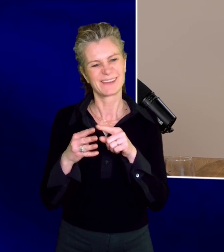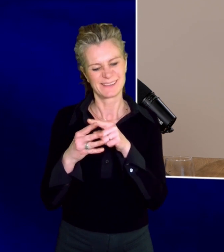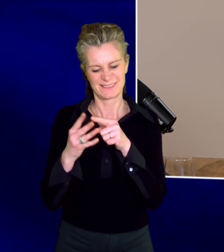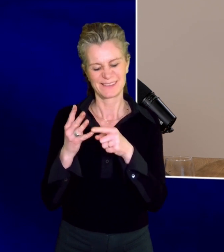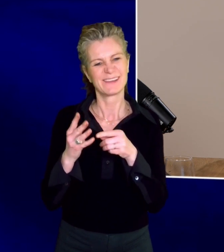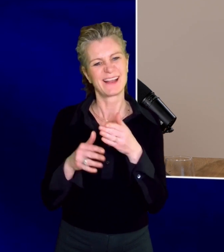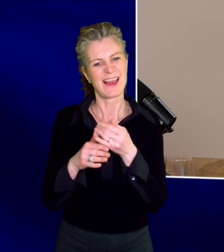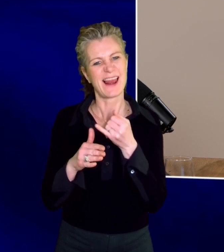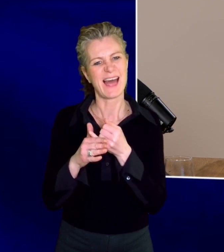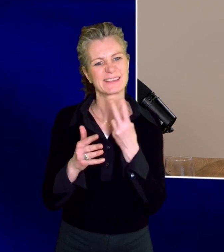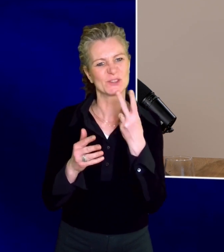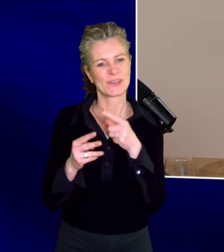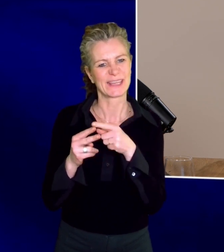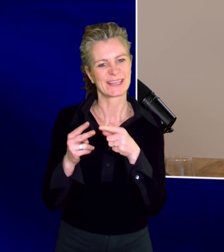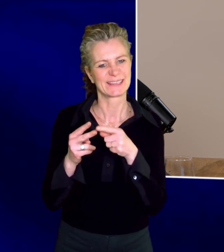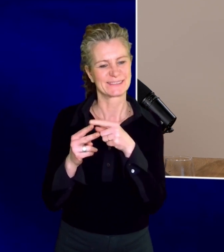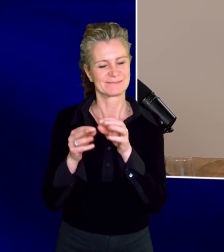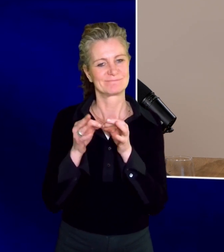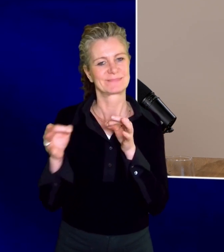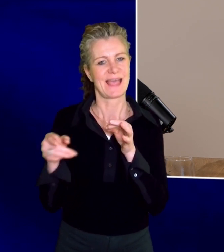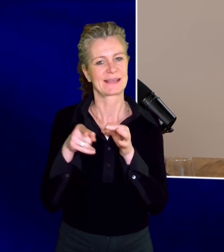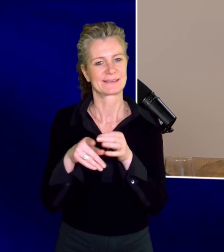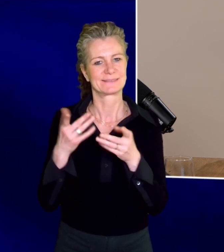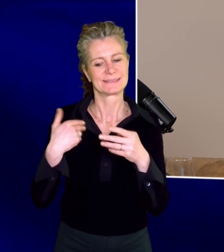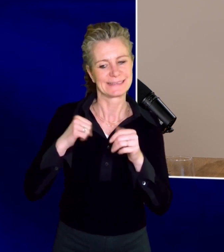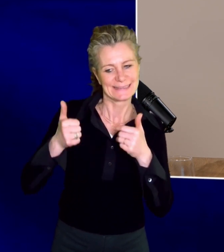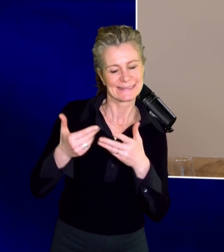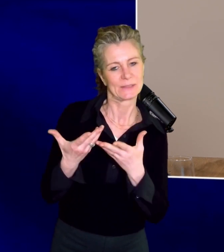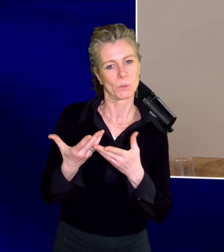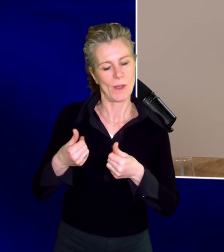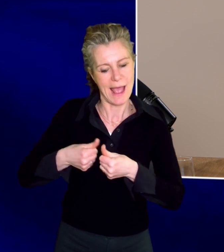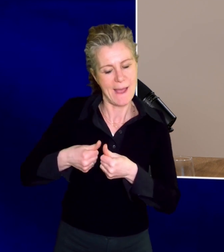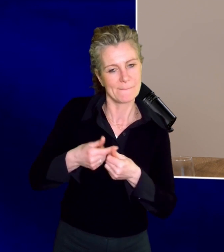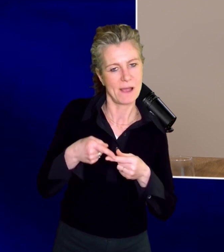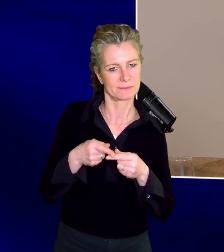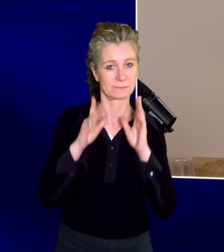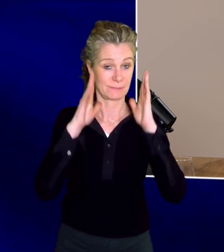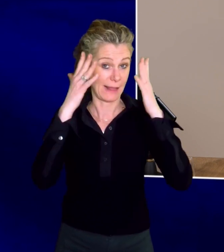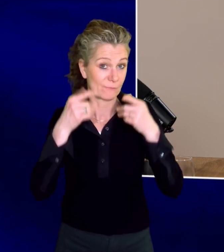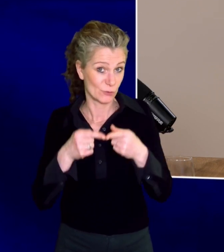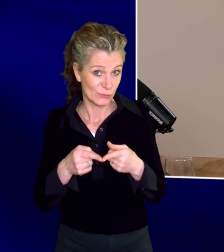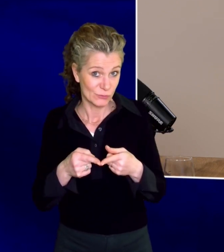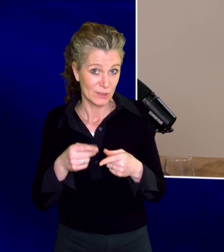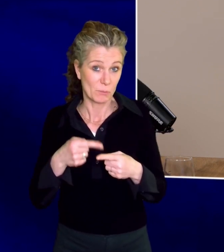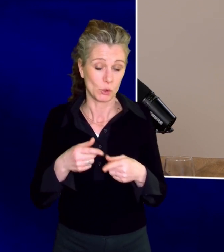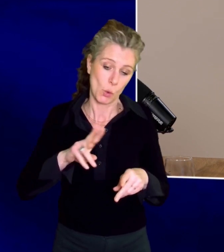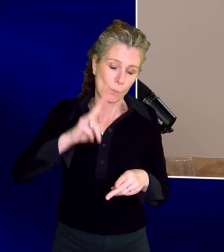aanpassen aan het nieuwe leven en opnieuw genieten. Aanpassen aan dit leven, hoe hebben jullie dat gedaan?